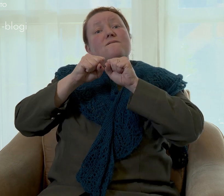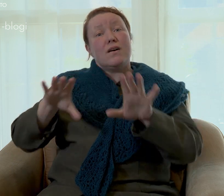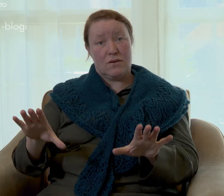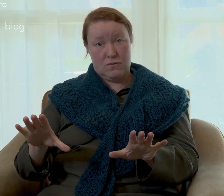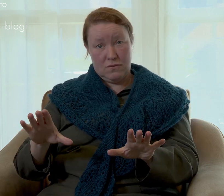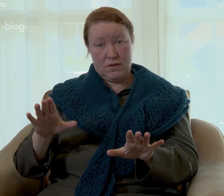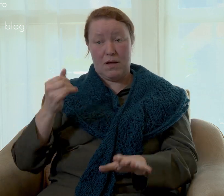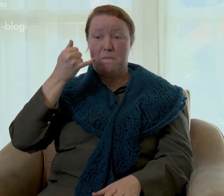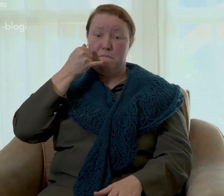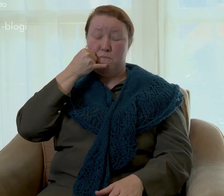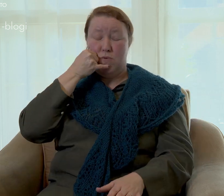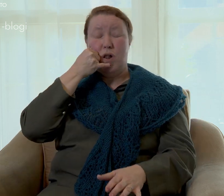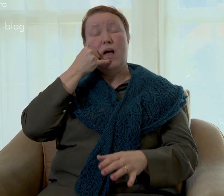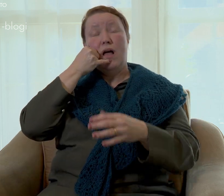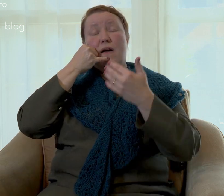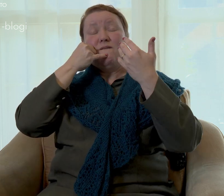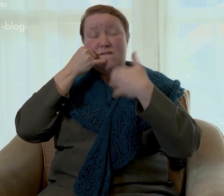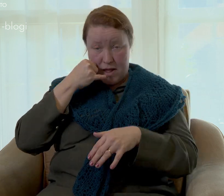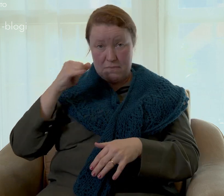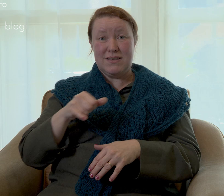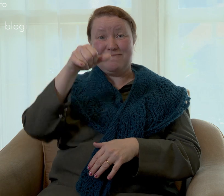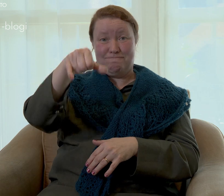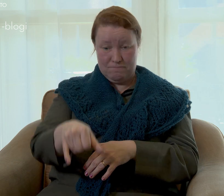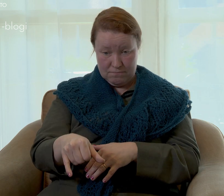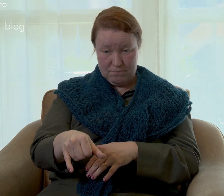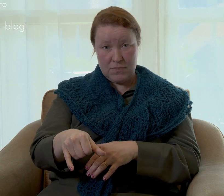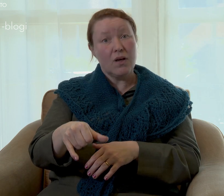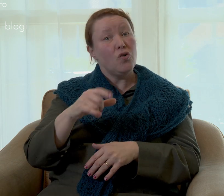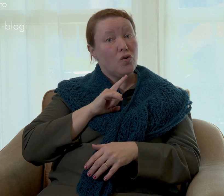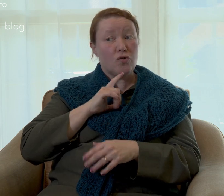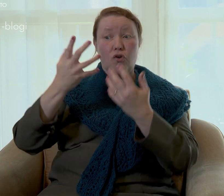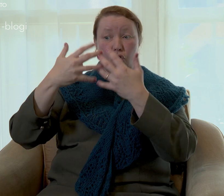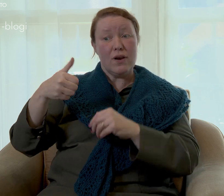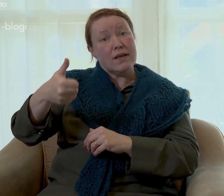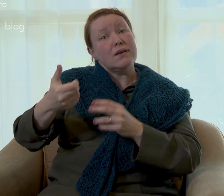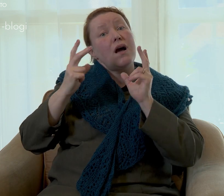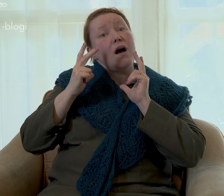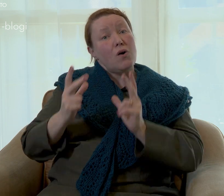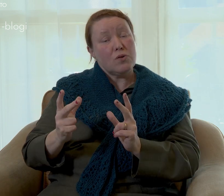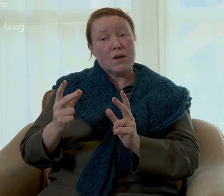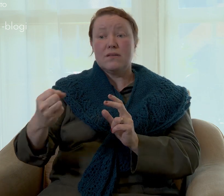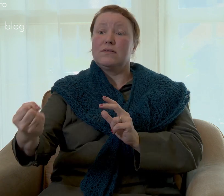että hätäkeskuspäivystäjä sai valita, avaako hän seuraavan puhelun itse -